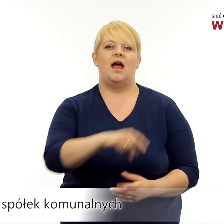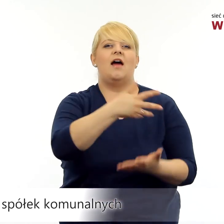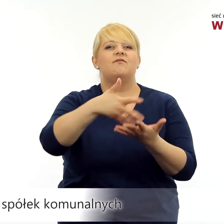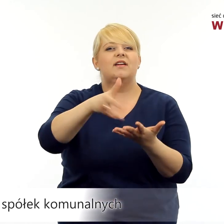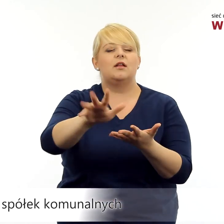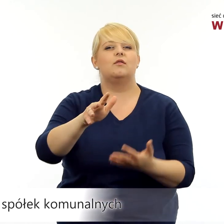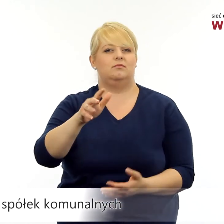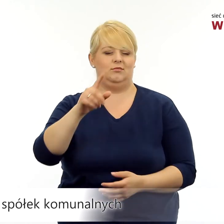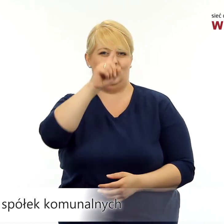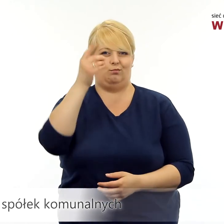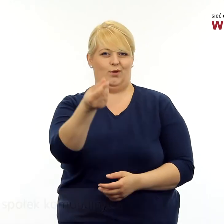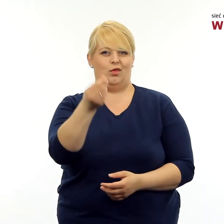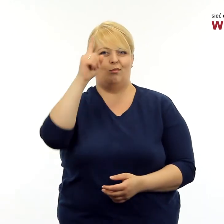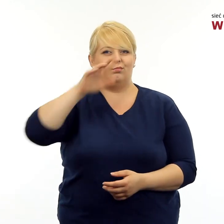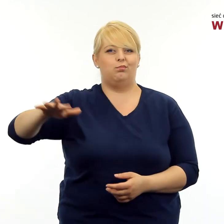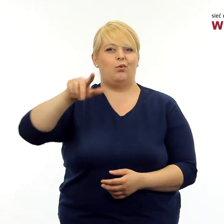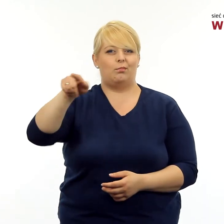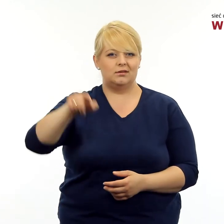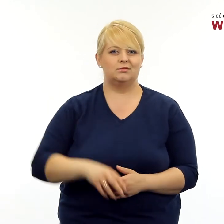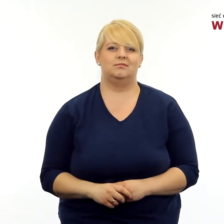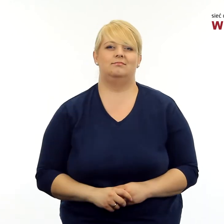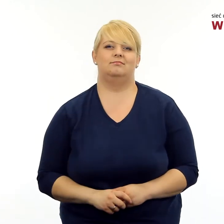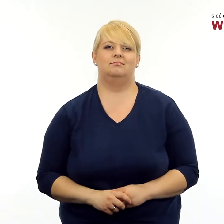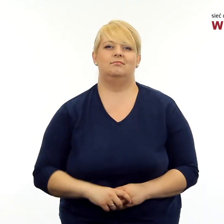Wydatkowanie publicznych pieniędzy jest zagadnieniem